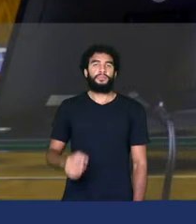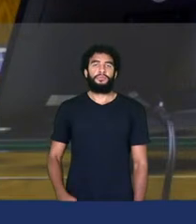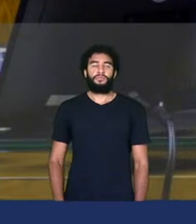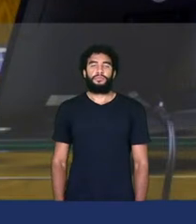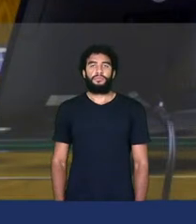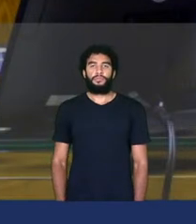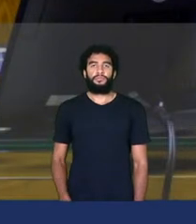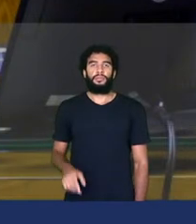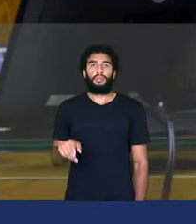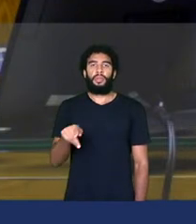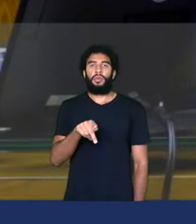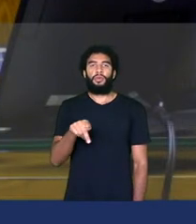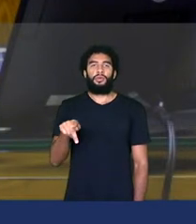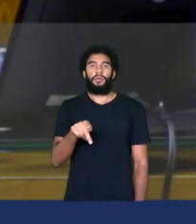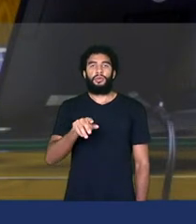MUITA SATISFAÇÃO, O DEPUTADO PROFESSOR ISRAEL BATISTA, AQUI